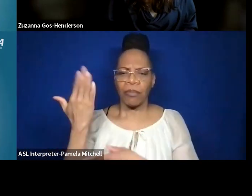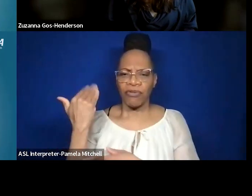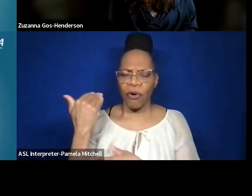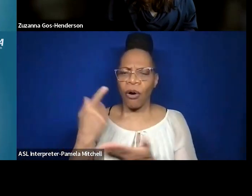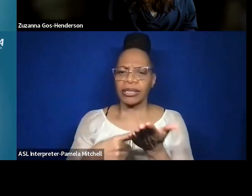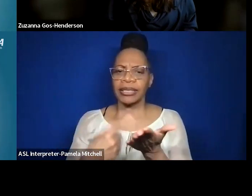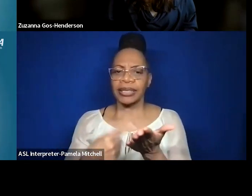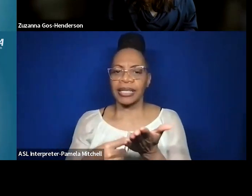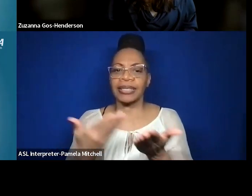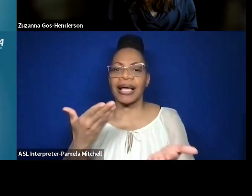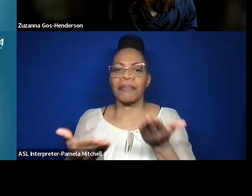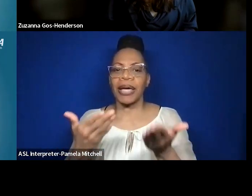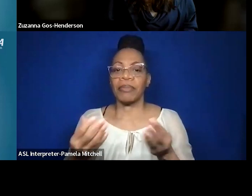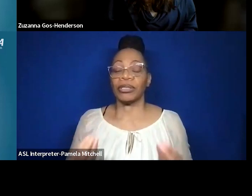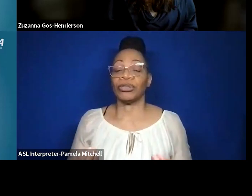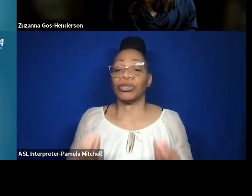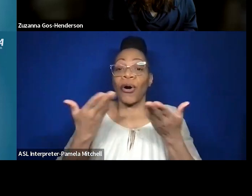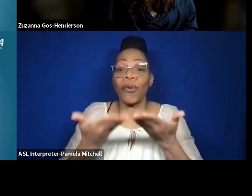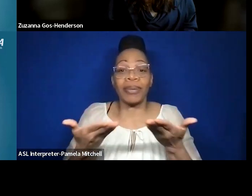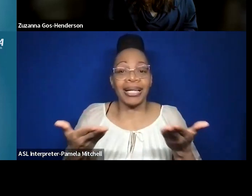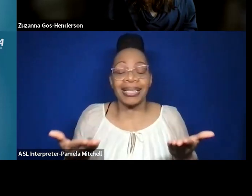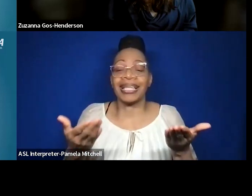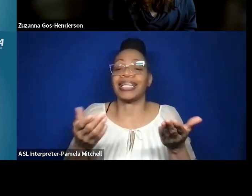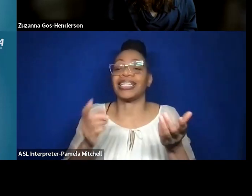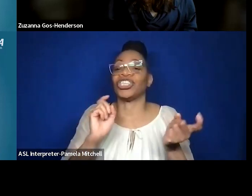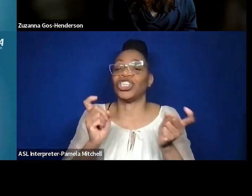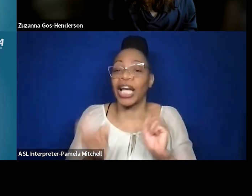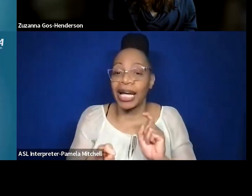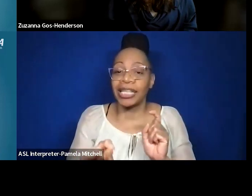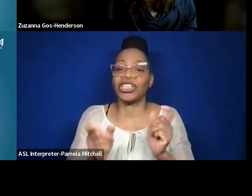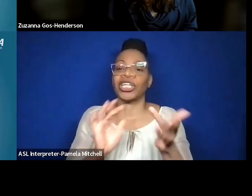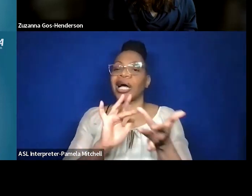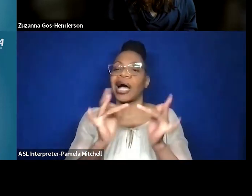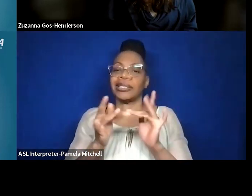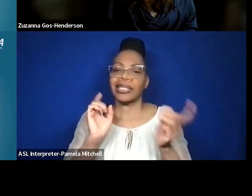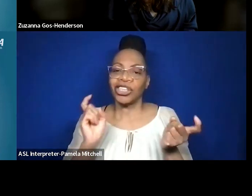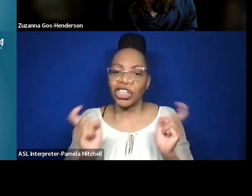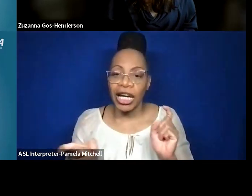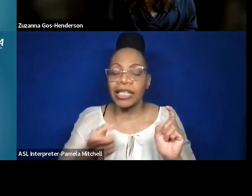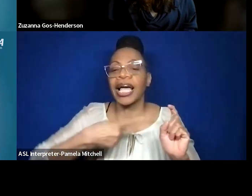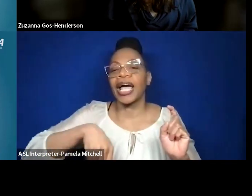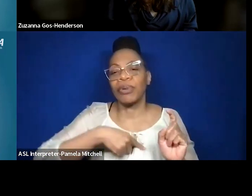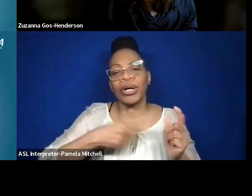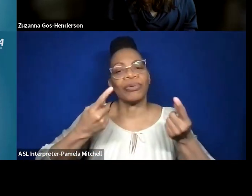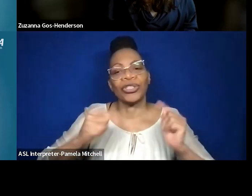puede haber muchas cosas cambiando, muchos contactos cambiando, y haremos todo lo posible por comunicar eso con ustedes,